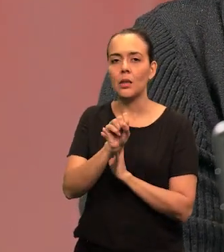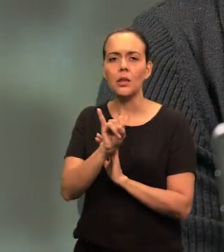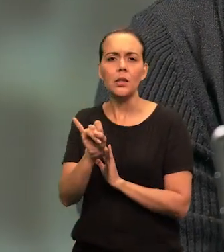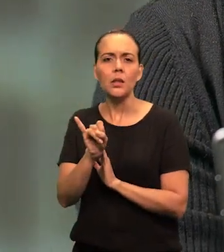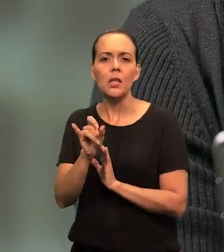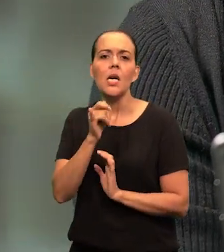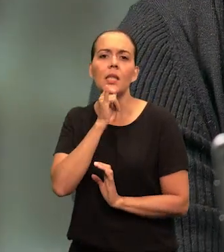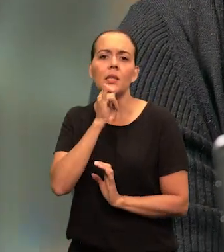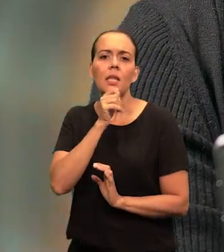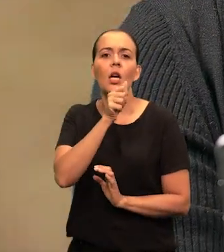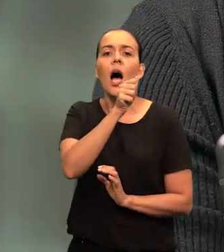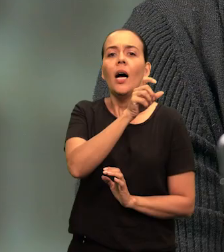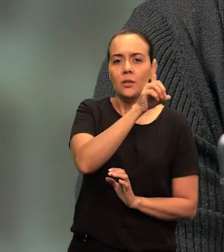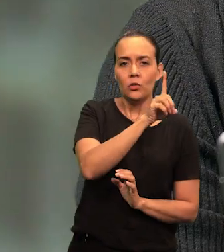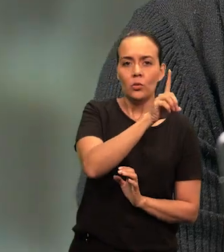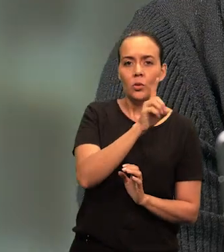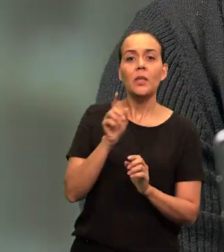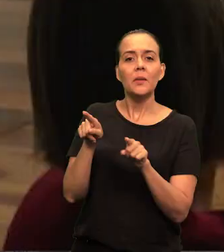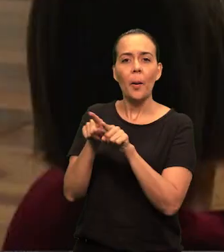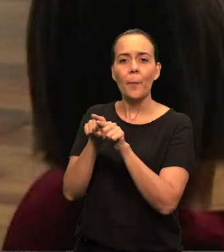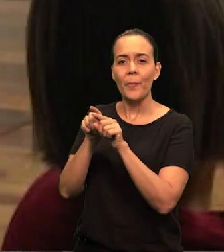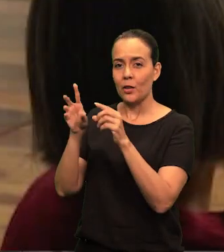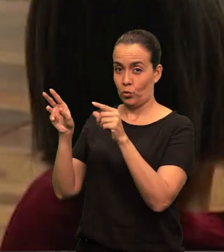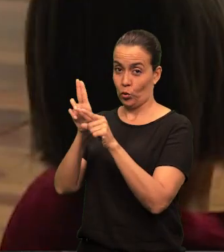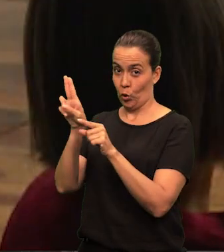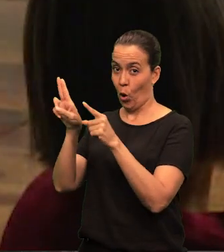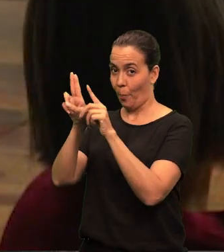qual é a diferença entre um adjunto adnominal e um complemento nominal...